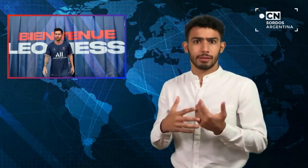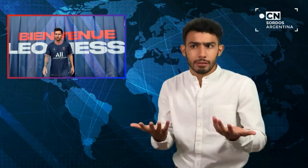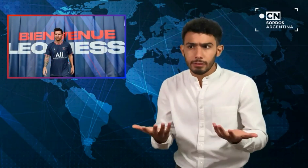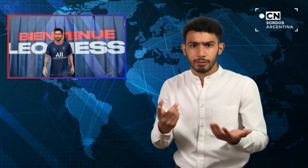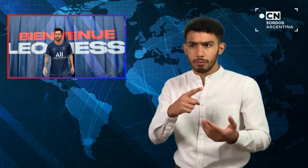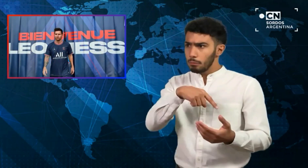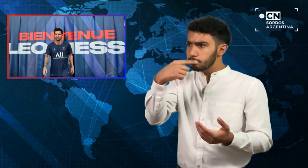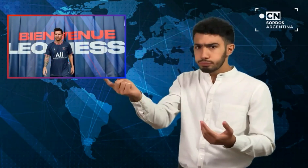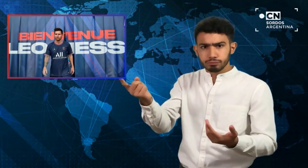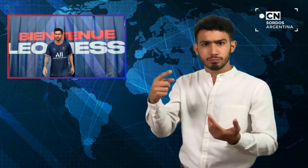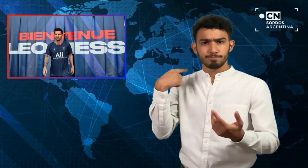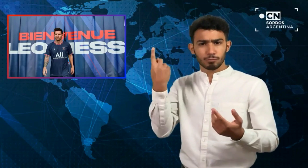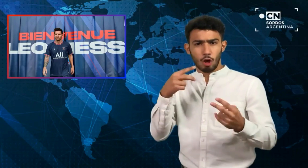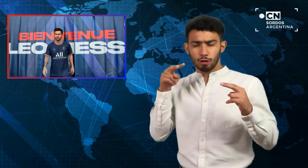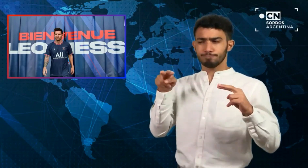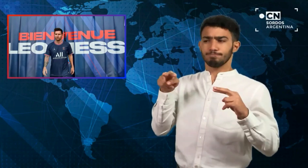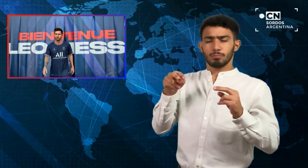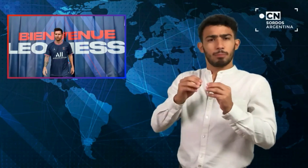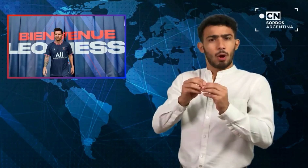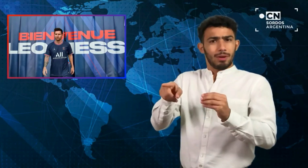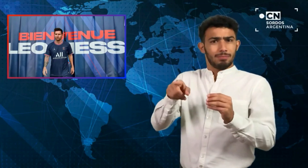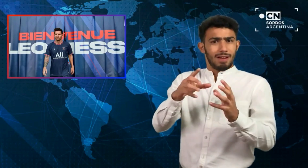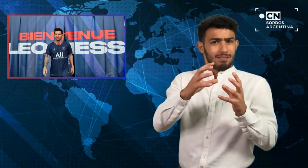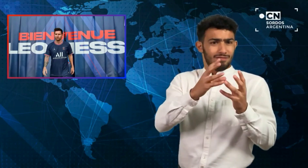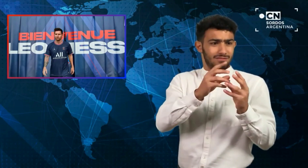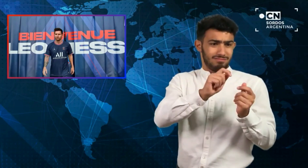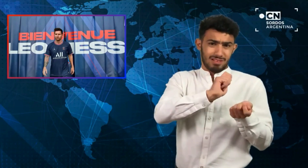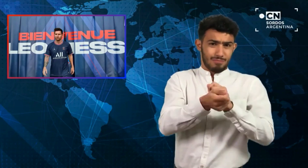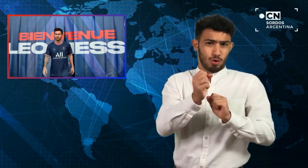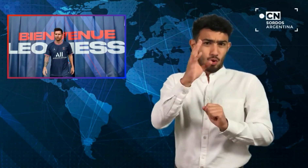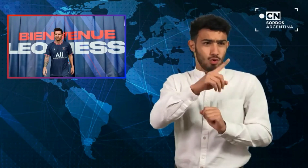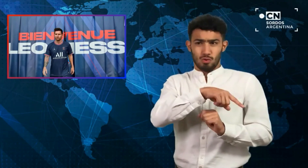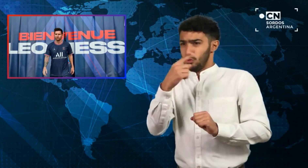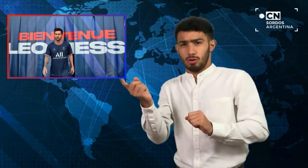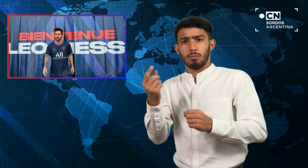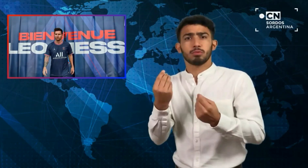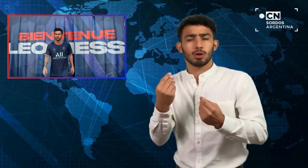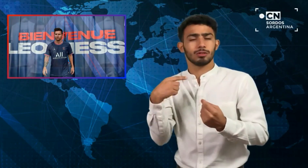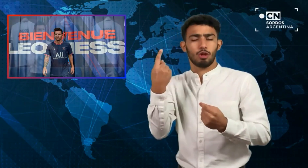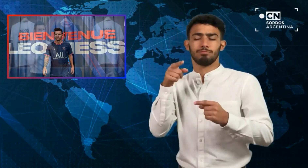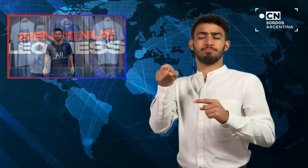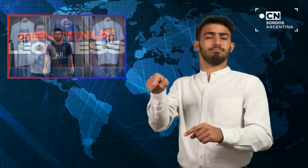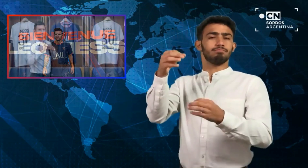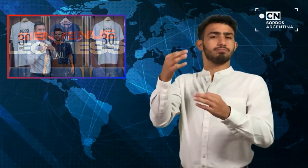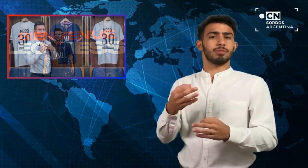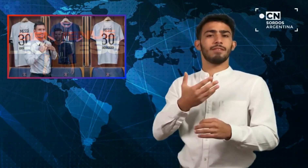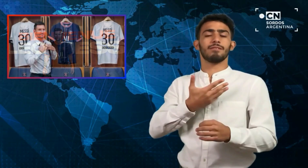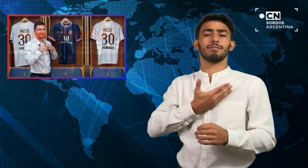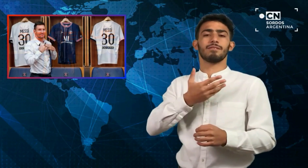Pero vamos a explicarles uno de los motivos por los que Messi se fue